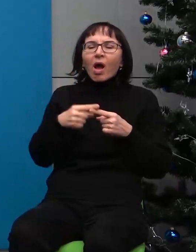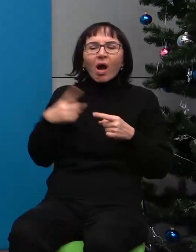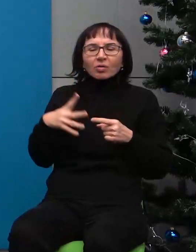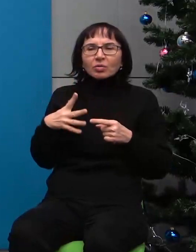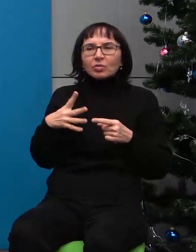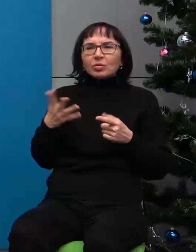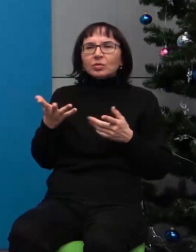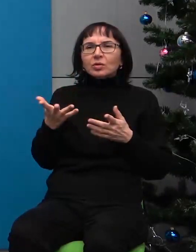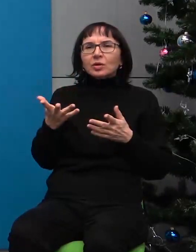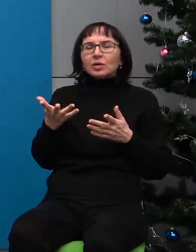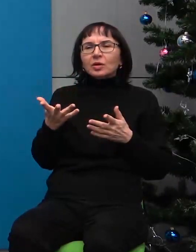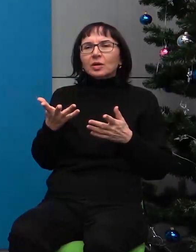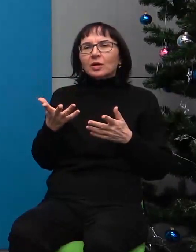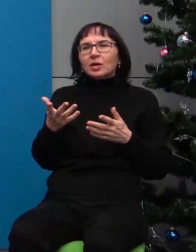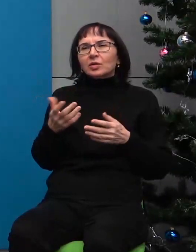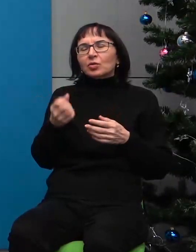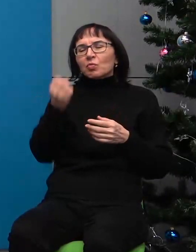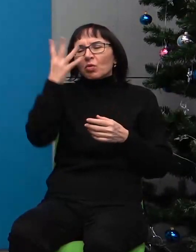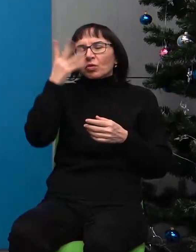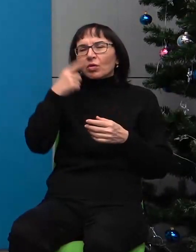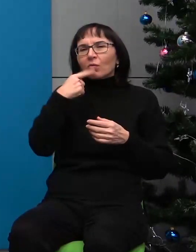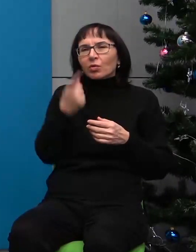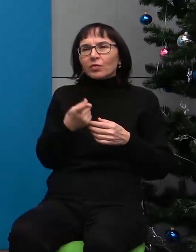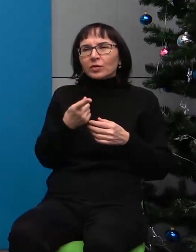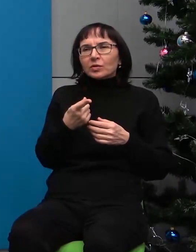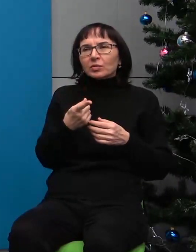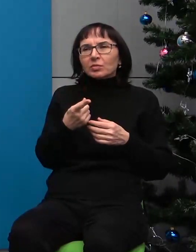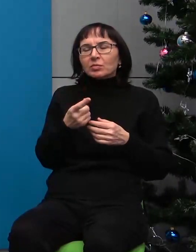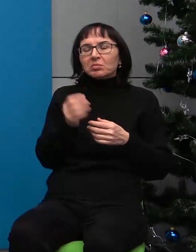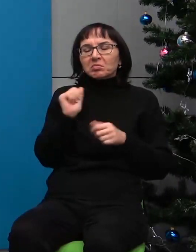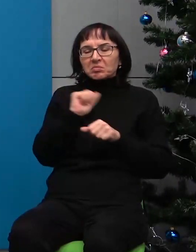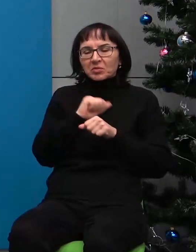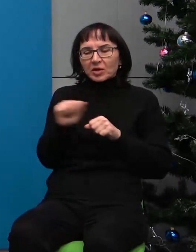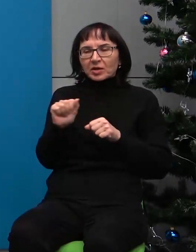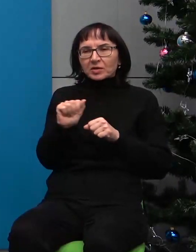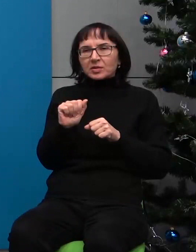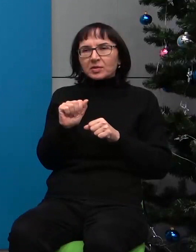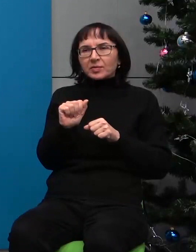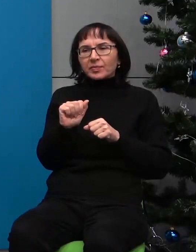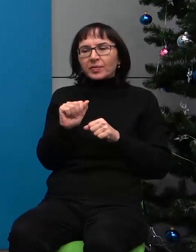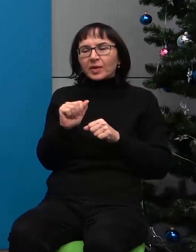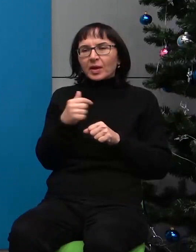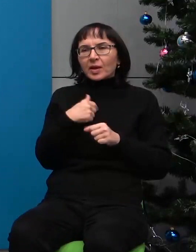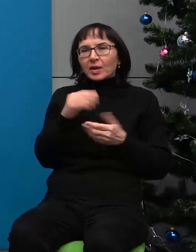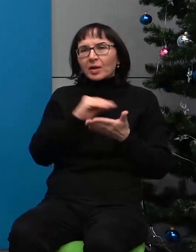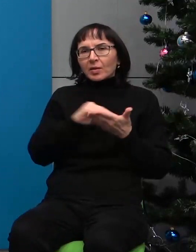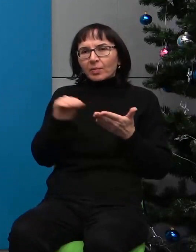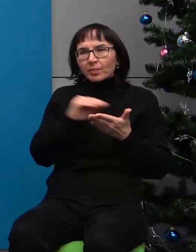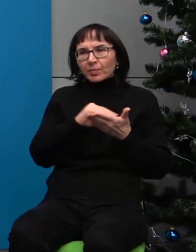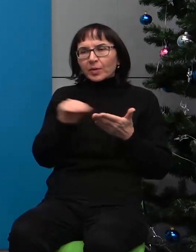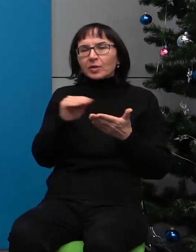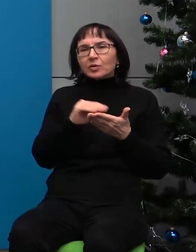Jeszcze jakiś tam mądry cytat do tego dać. Ale kurcze, no tak po prostu jest. I z jednej strony ja piszę literaturę popularną,